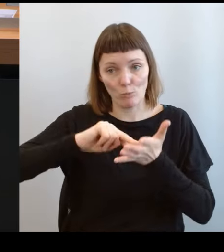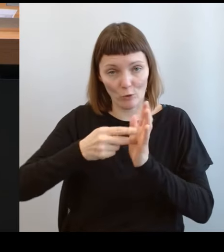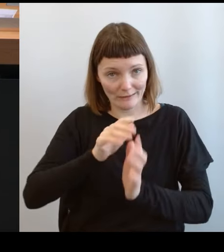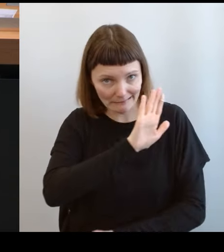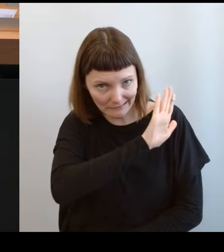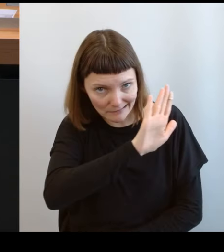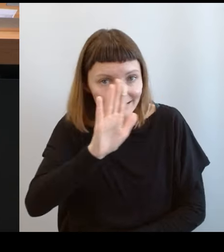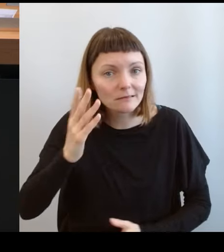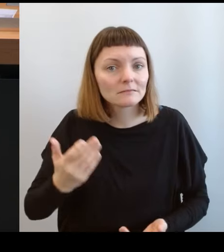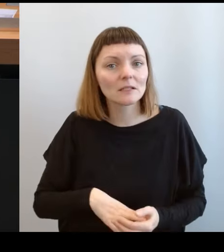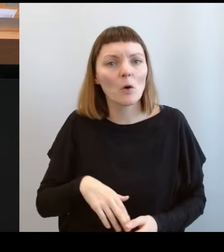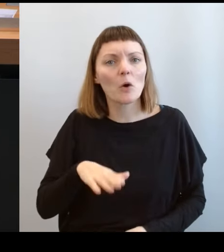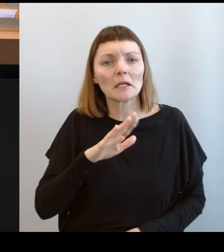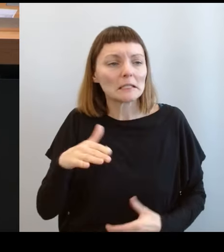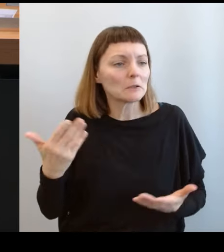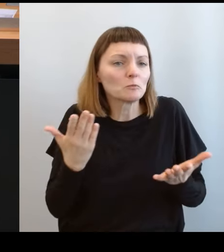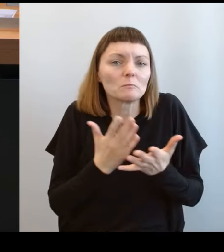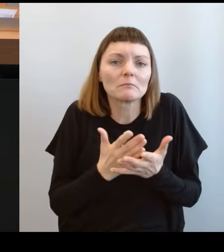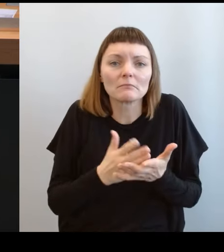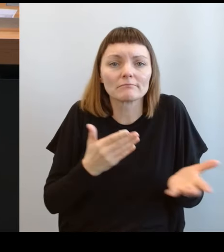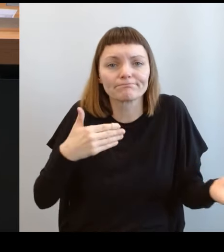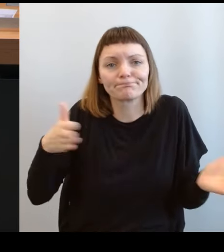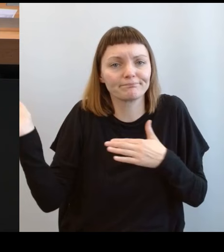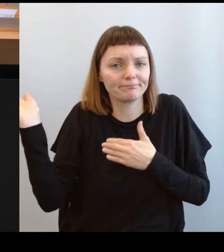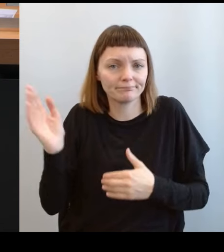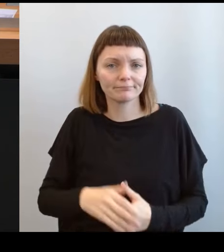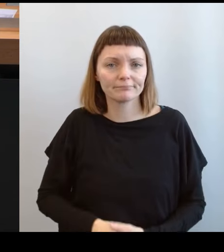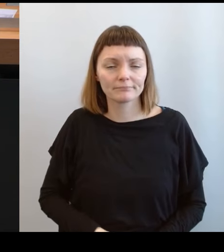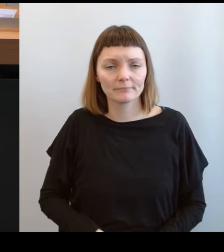Leider zahlen auch die, die rechnen können und den Sozialismus aus